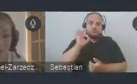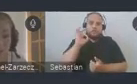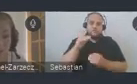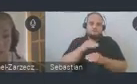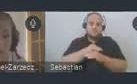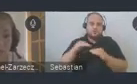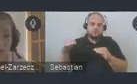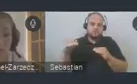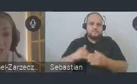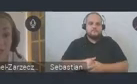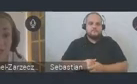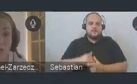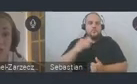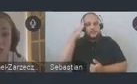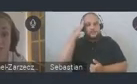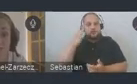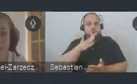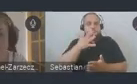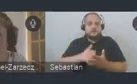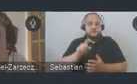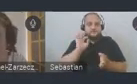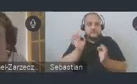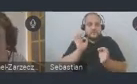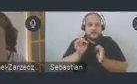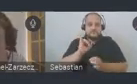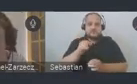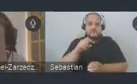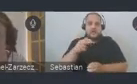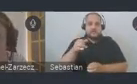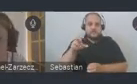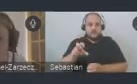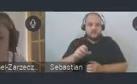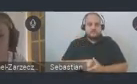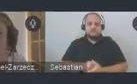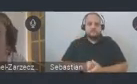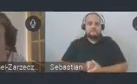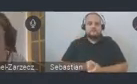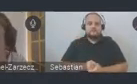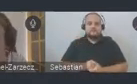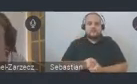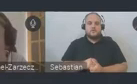Przede wszystkim to umiejętność korzystania z informacji i danych. To się pojawiło.